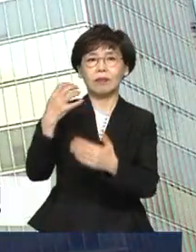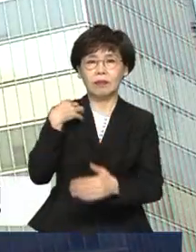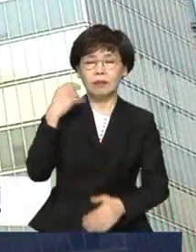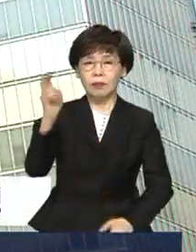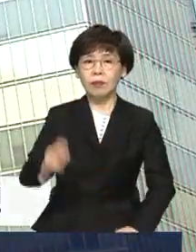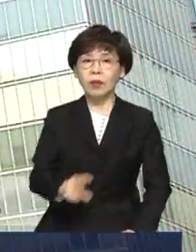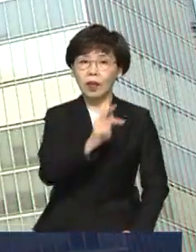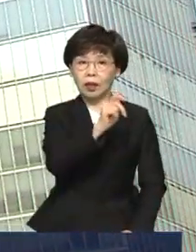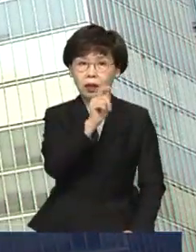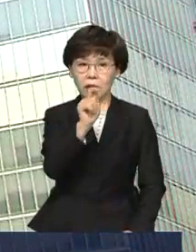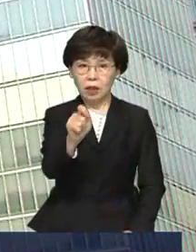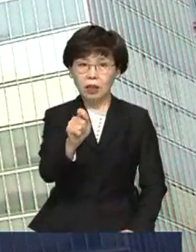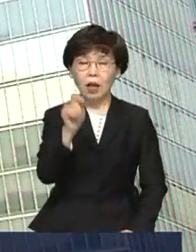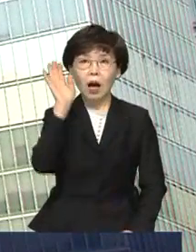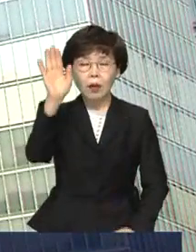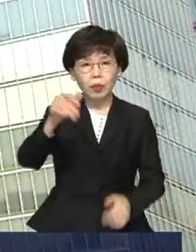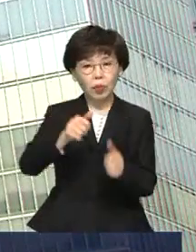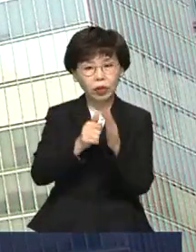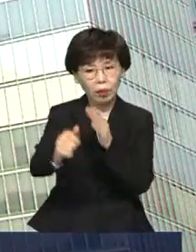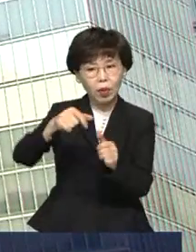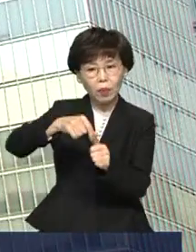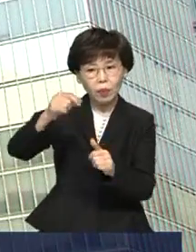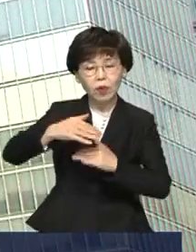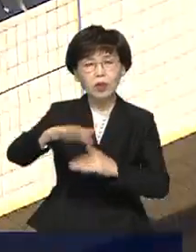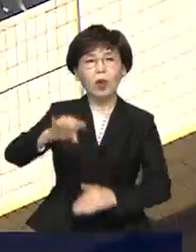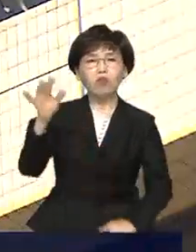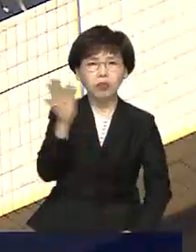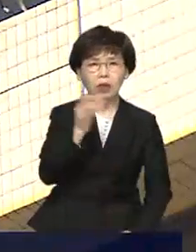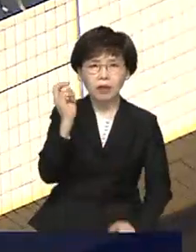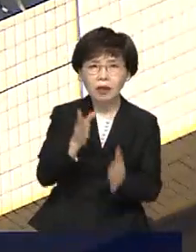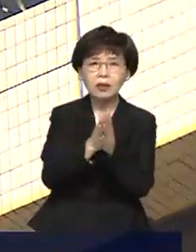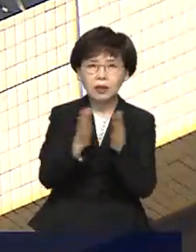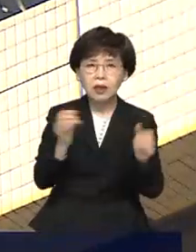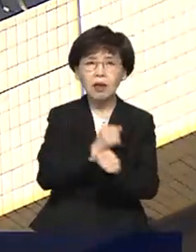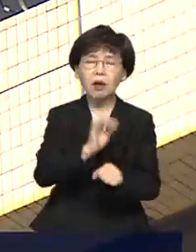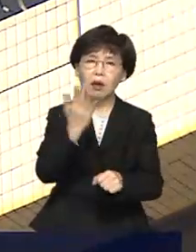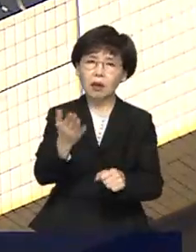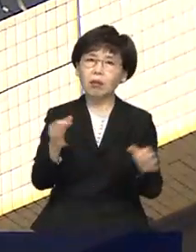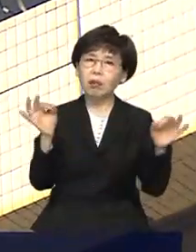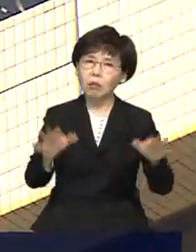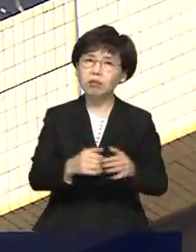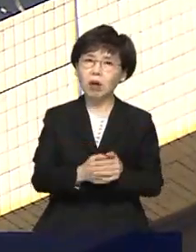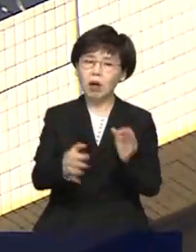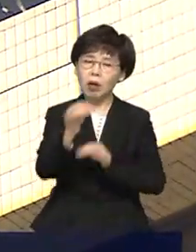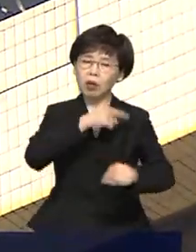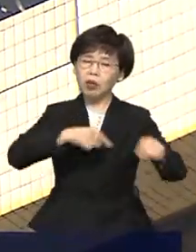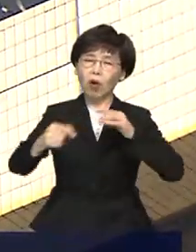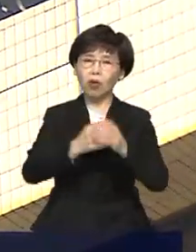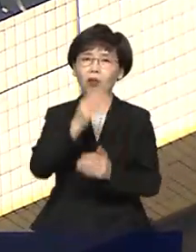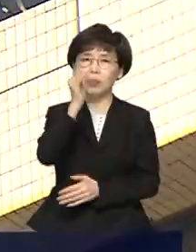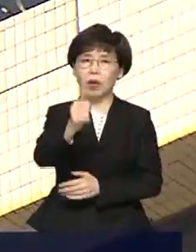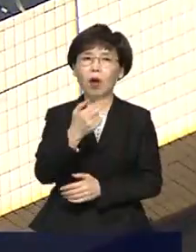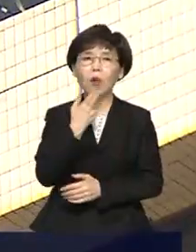박종욱 경영기획보문장이 맡을 것으로 예상됩니다. KT는 차기 대표 선임 과정을 처음부터 다시 진행하게 돼 당분간 경영 공백이 불가피할 전망입니다. SBS 최호원입니다.